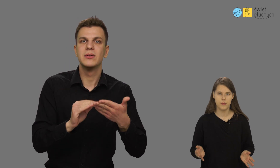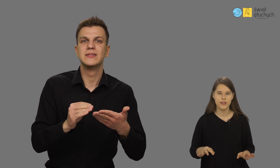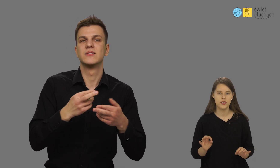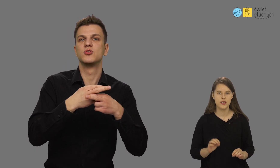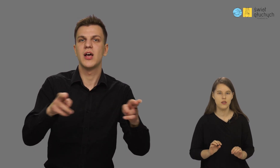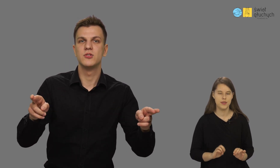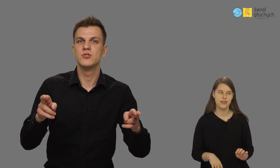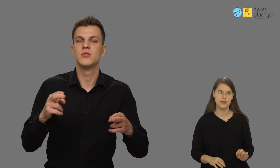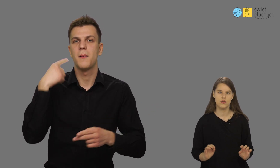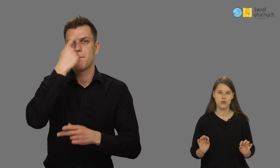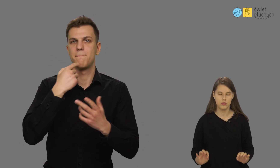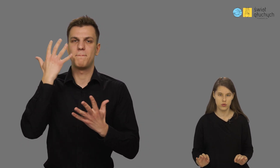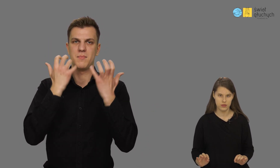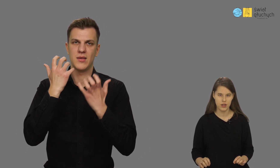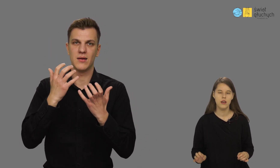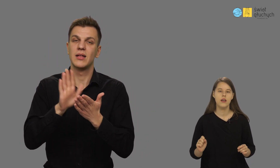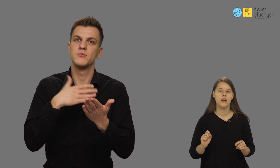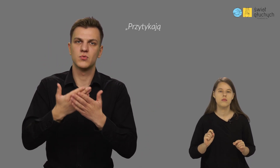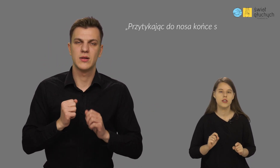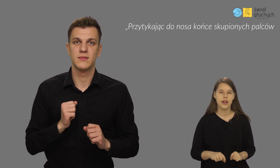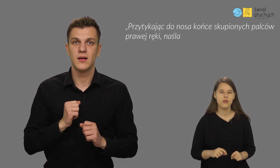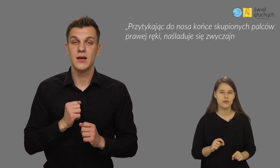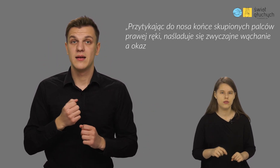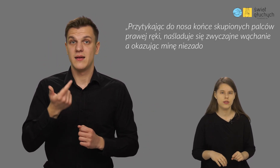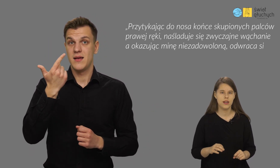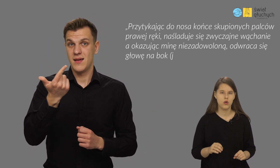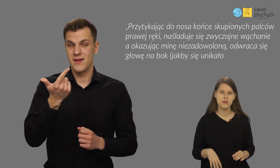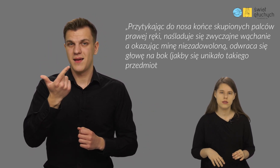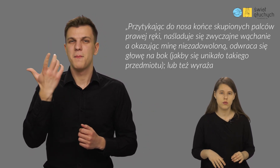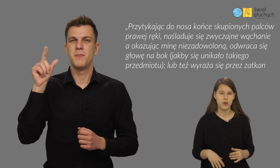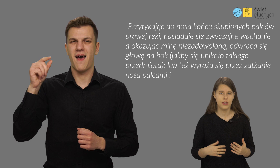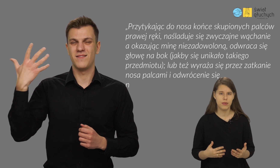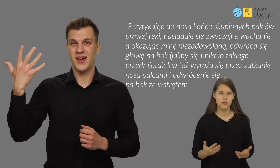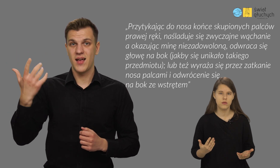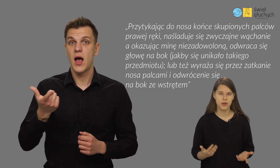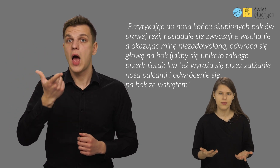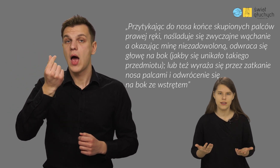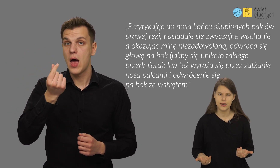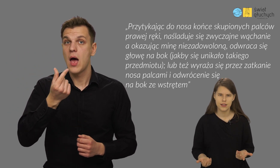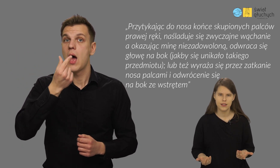Popatrzcie na opisanie znaku smród: „Przytykając do nosa końce skupionych palców prawej ręki,